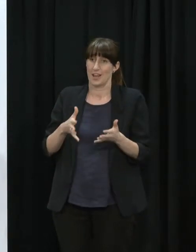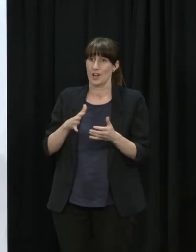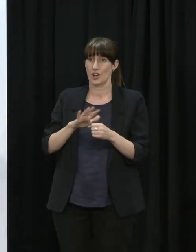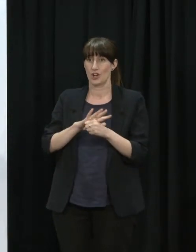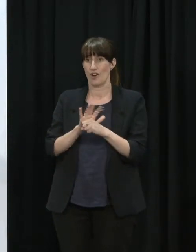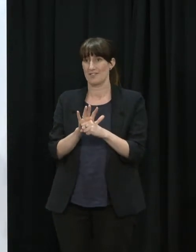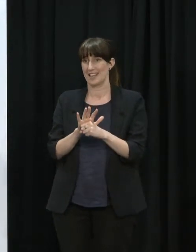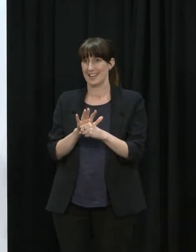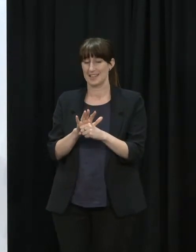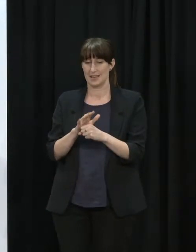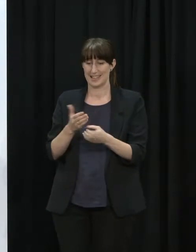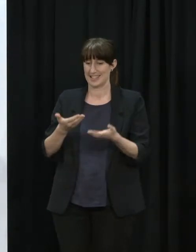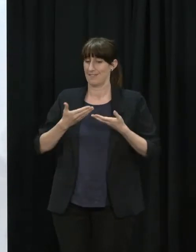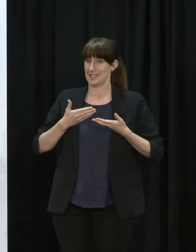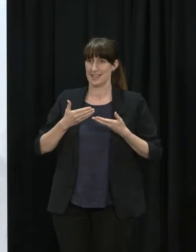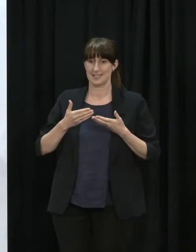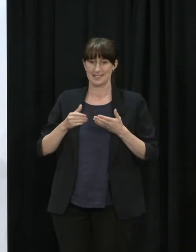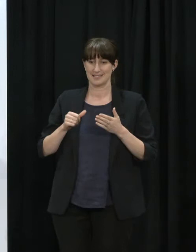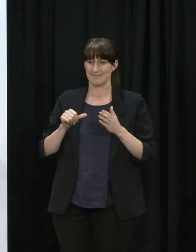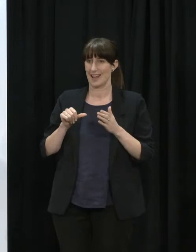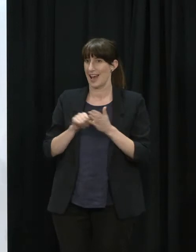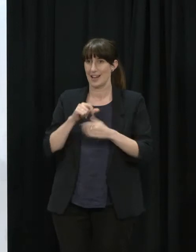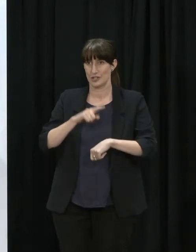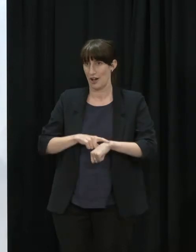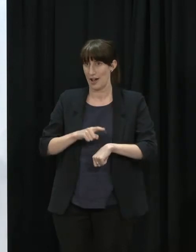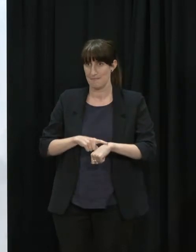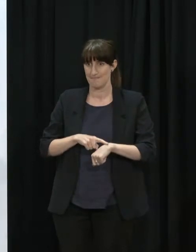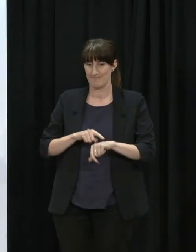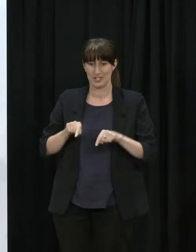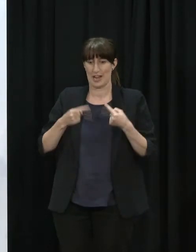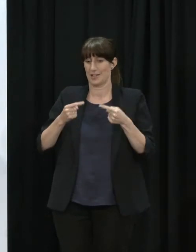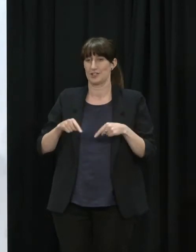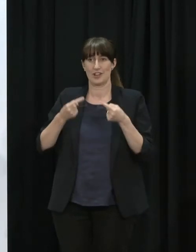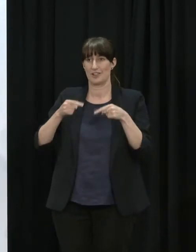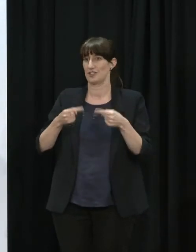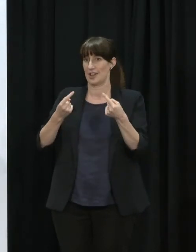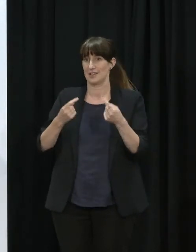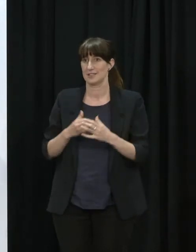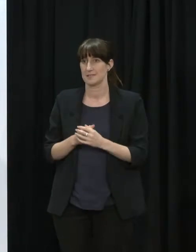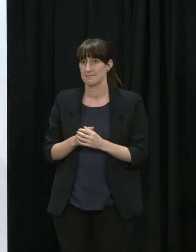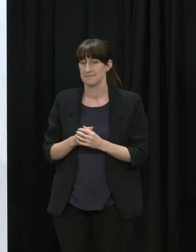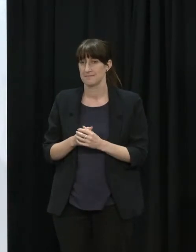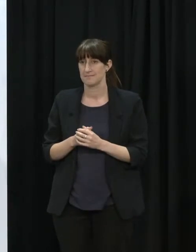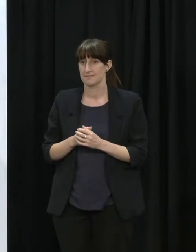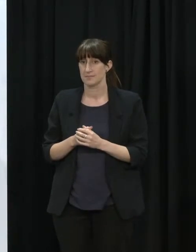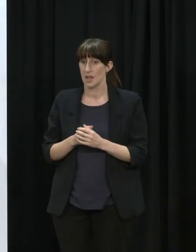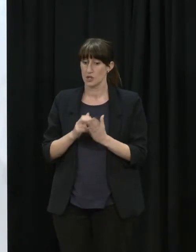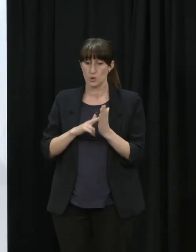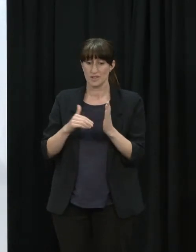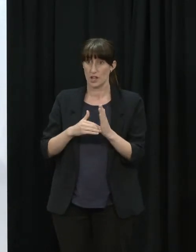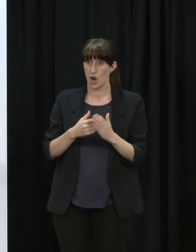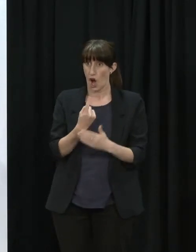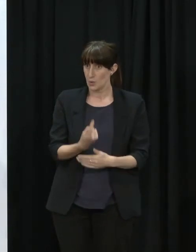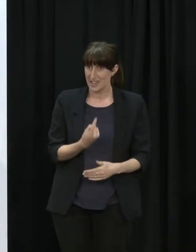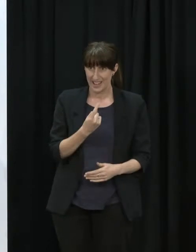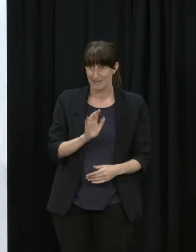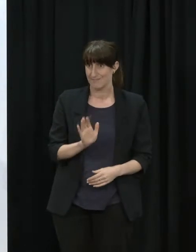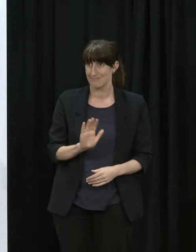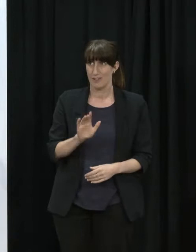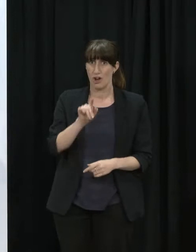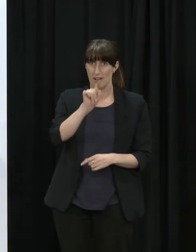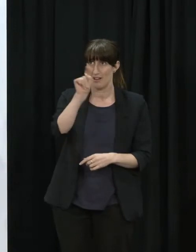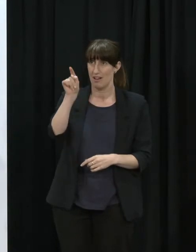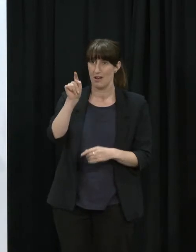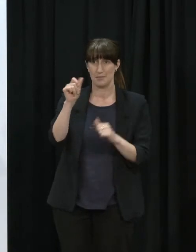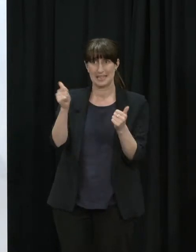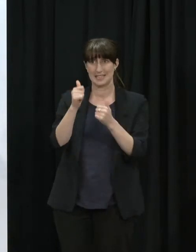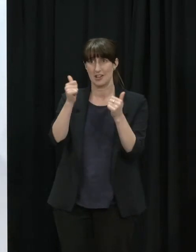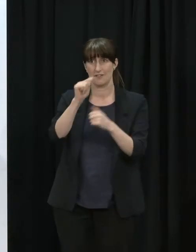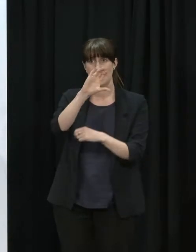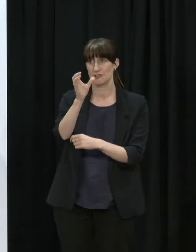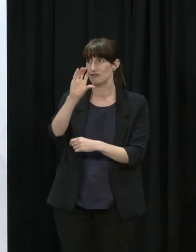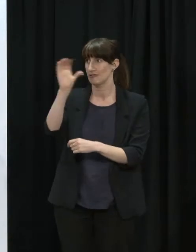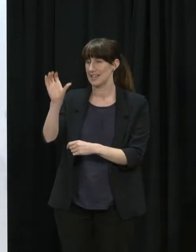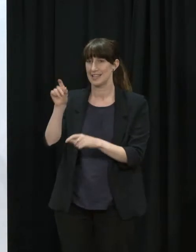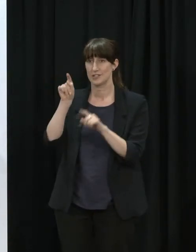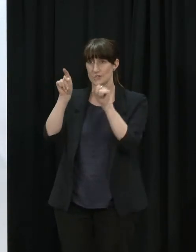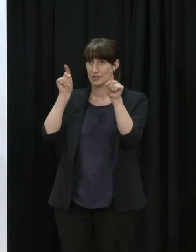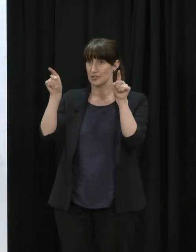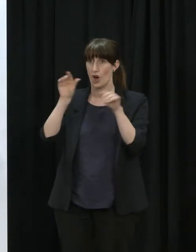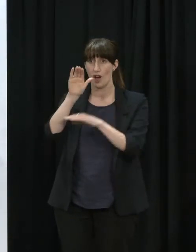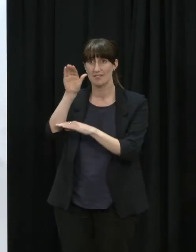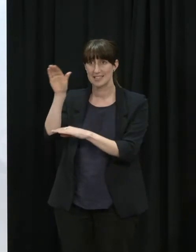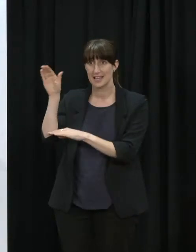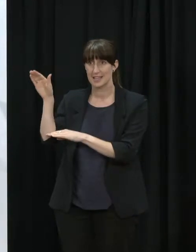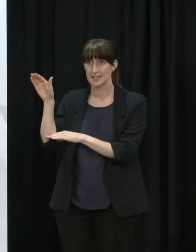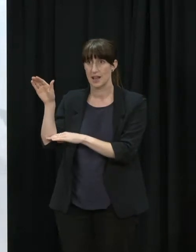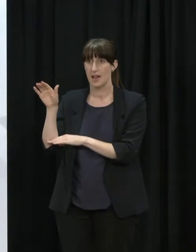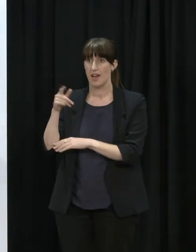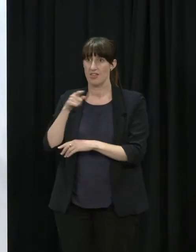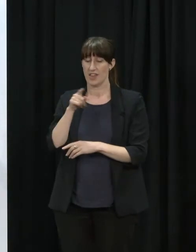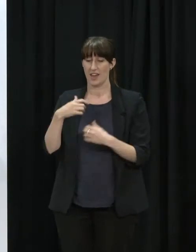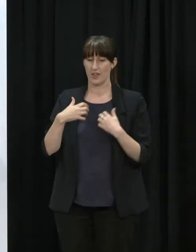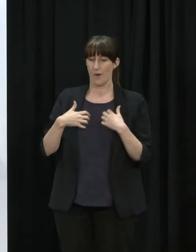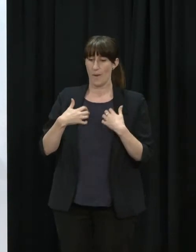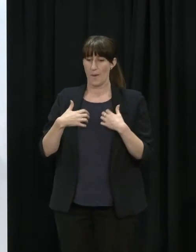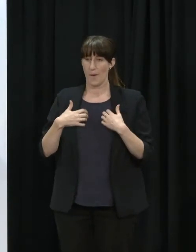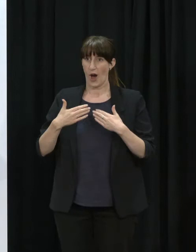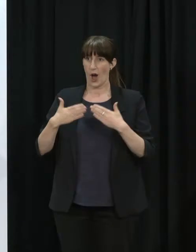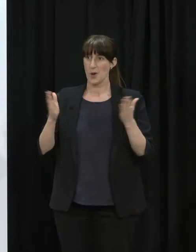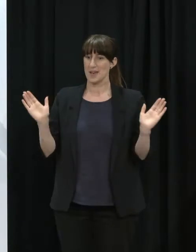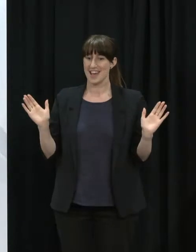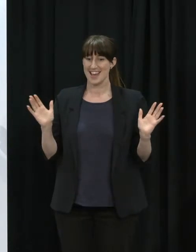matou. Ko tetahi o nga tino